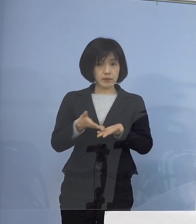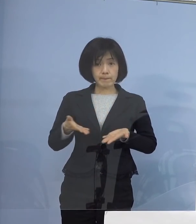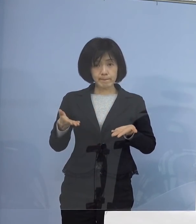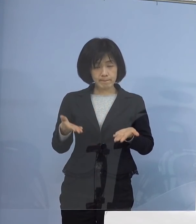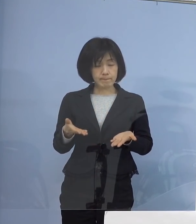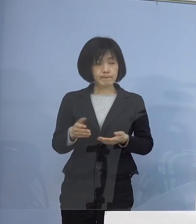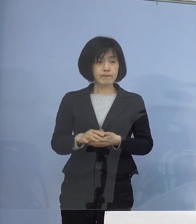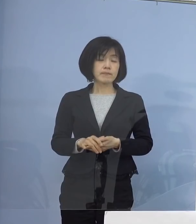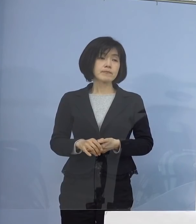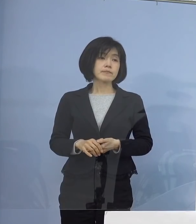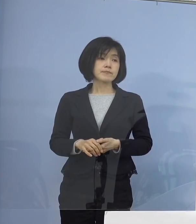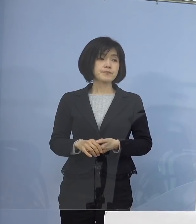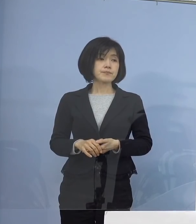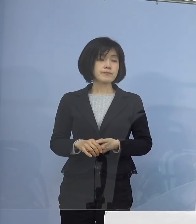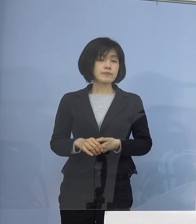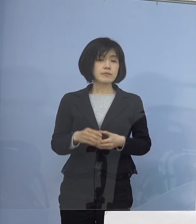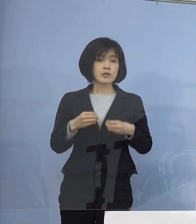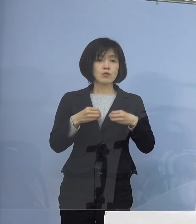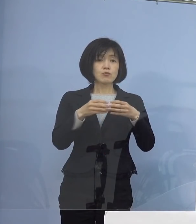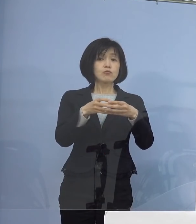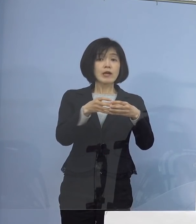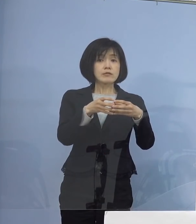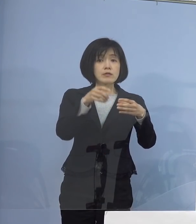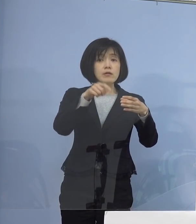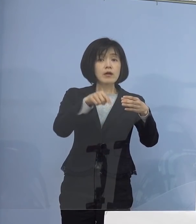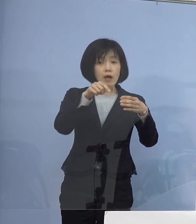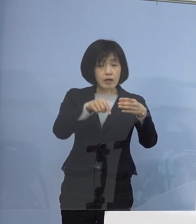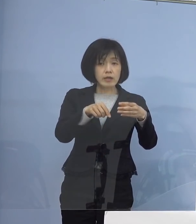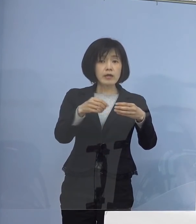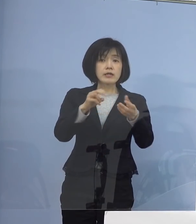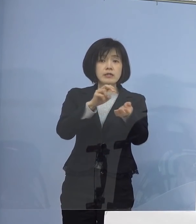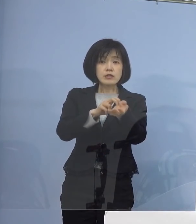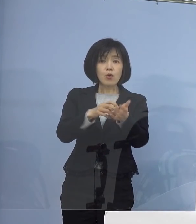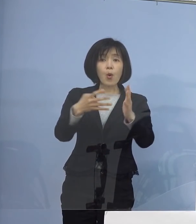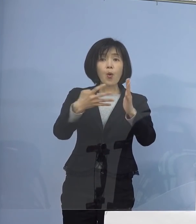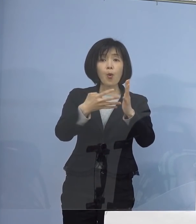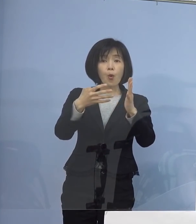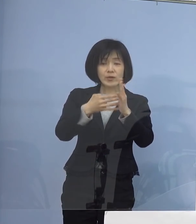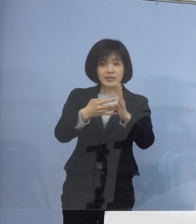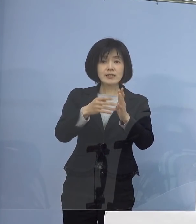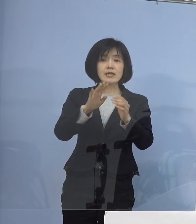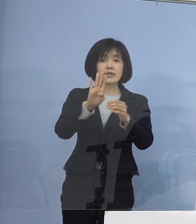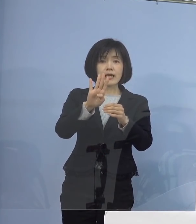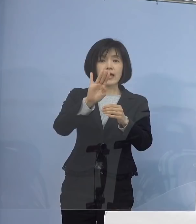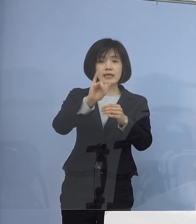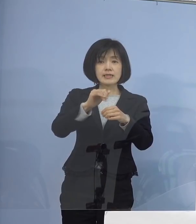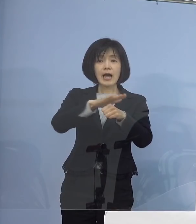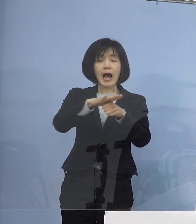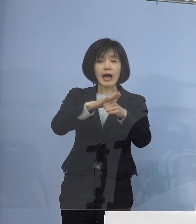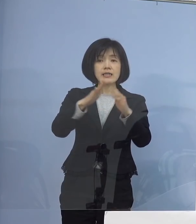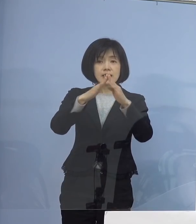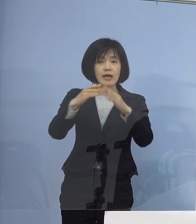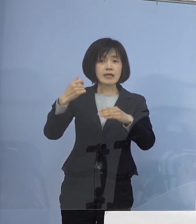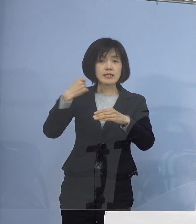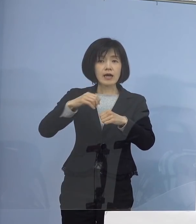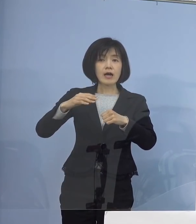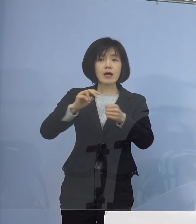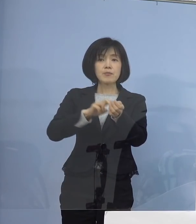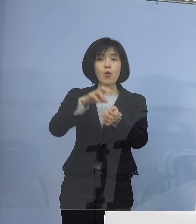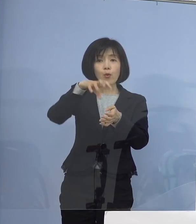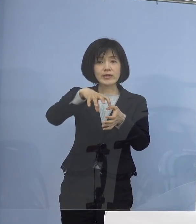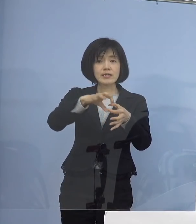既に発表したクラスターの中で 「医療法人敬愛会『南海病院』関連クラスター」について